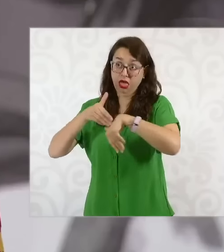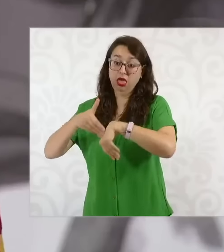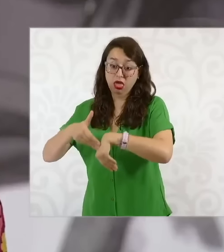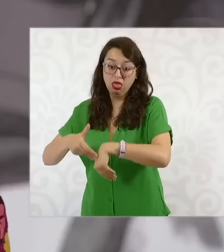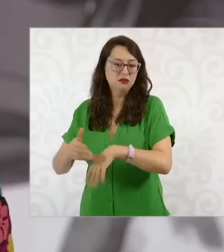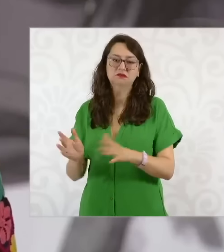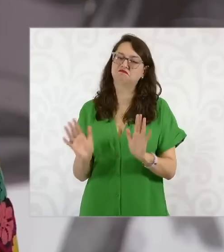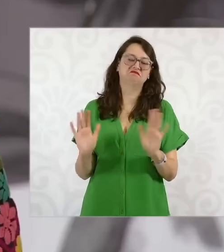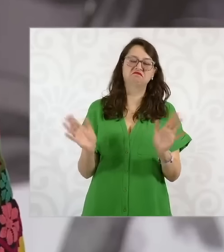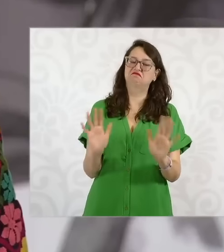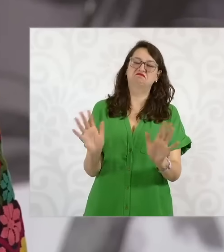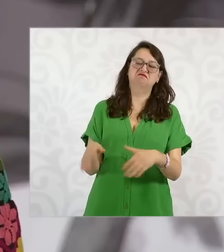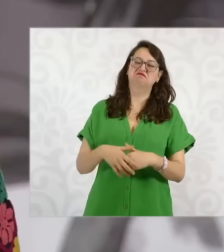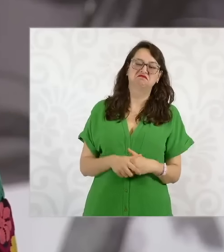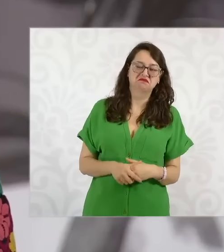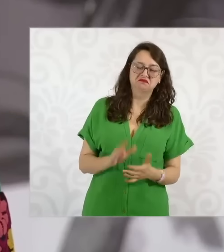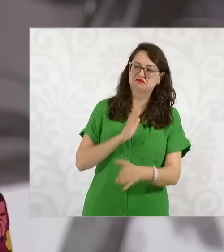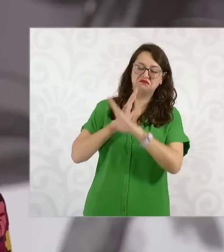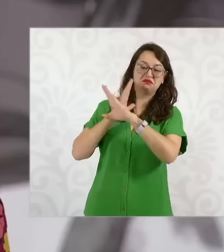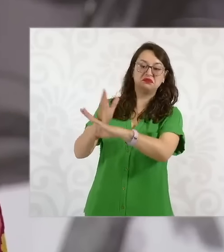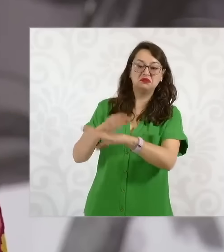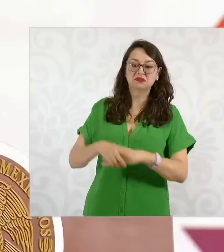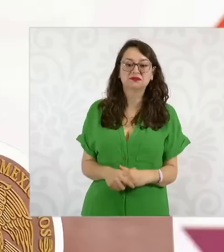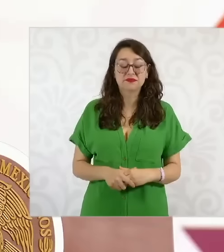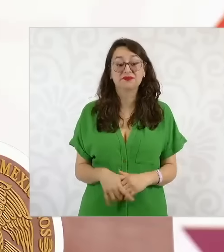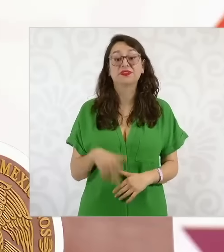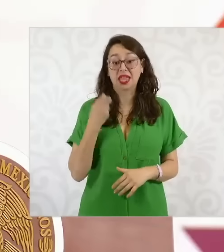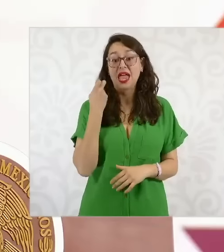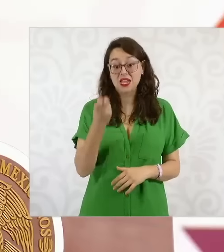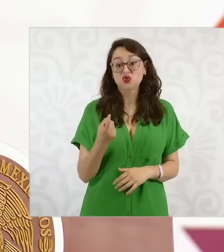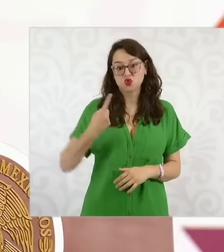sobre todo, para mí, lo más importante es que la gente sepa que estamos siendo nuestro trabajo,